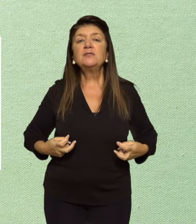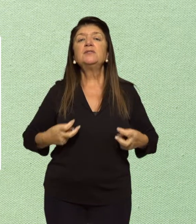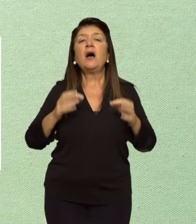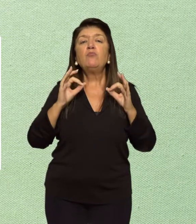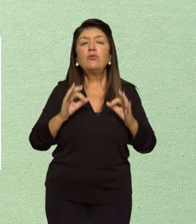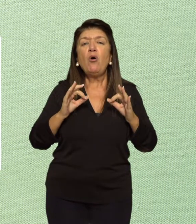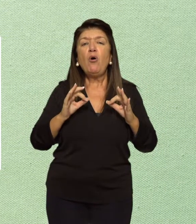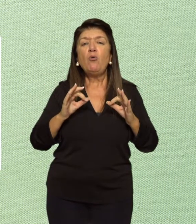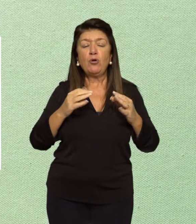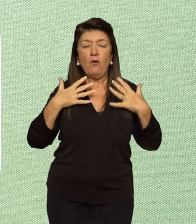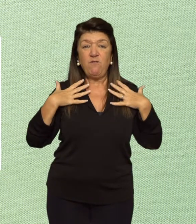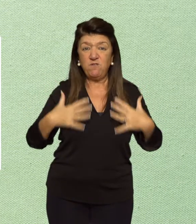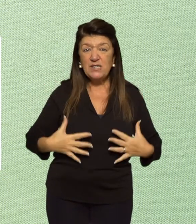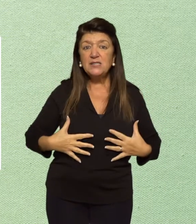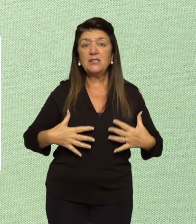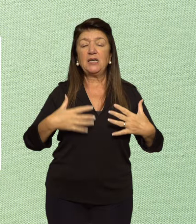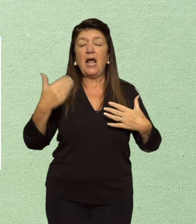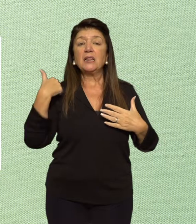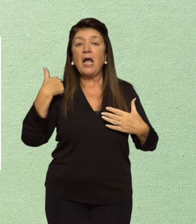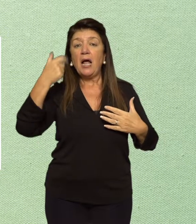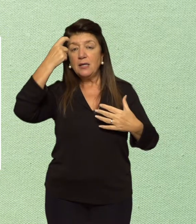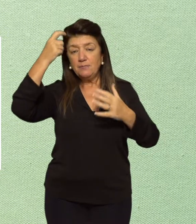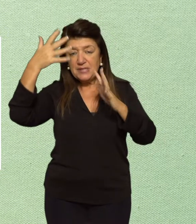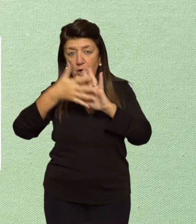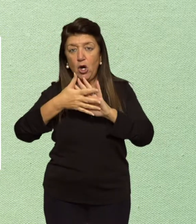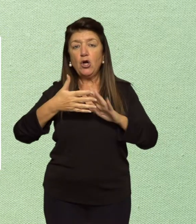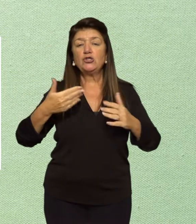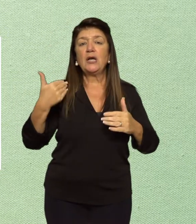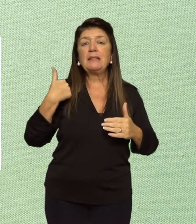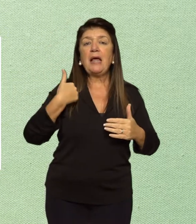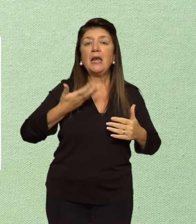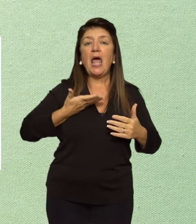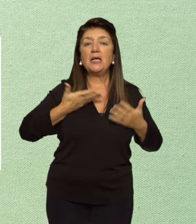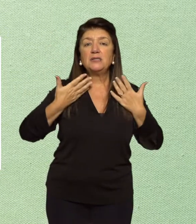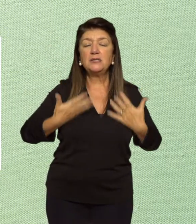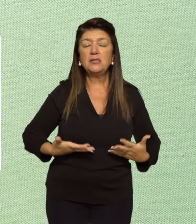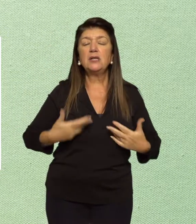lesioni fisiche, danni psicologici ed esistenziali, problemi nello sviluppo, nel caso dei bambini, o